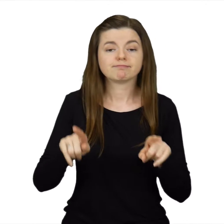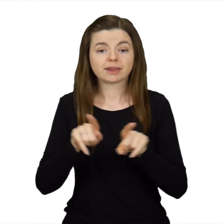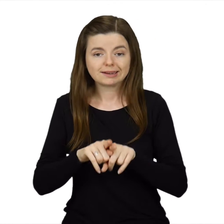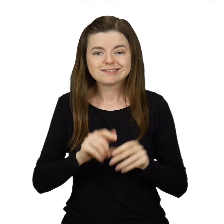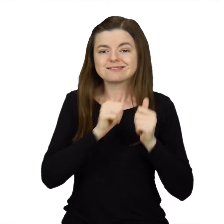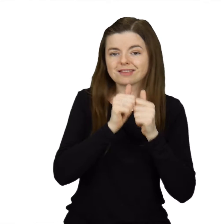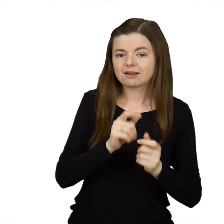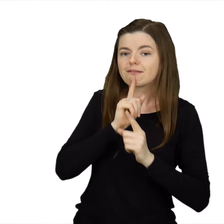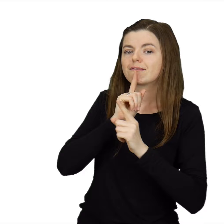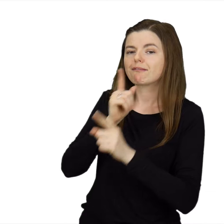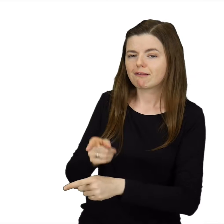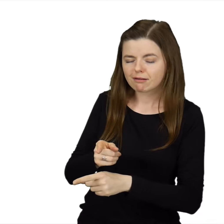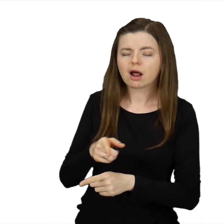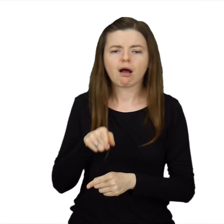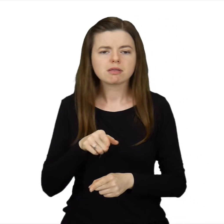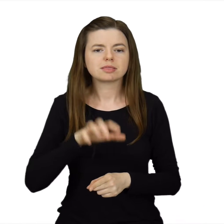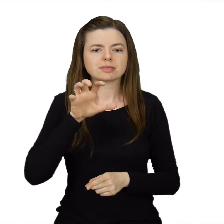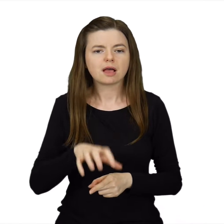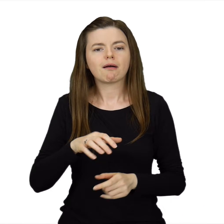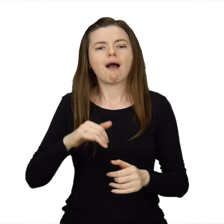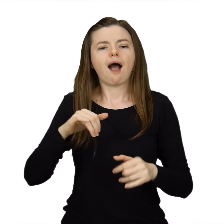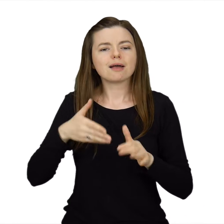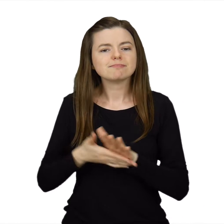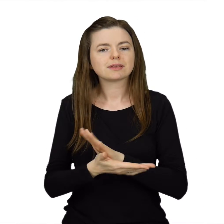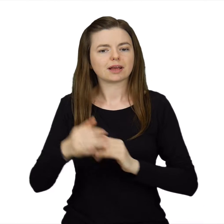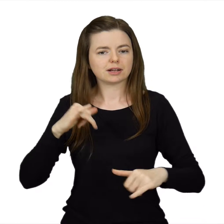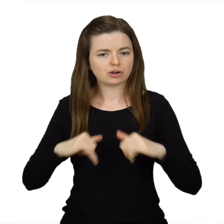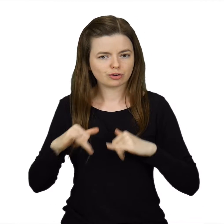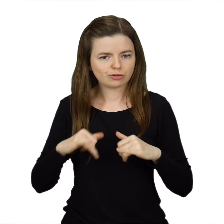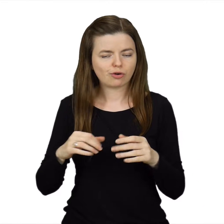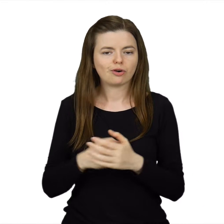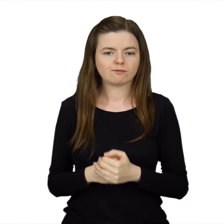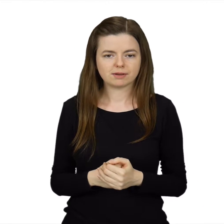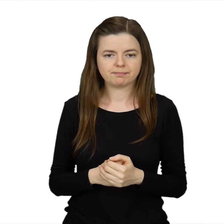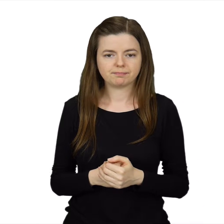oraz zadaniami zleconymi, z zakresu administracji rządowej.